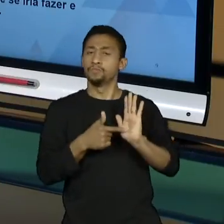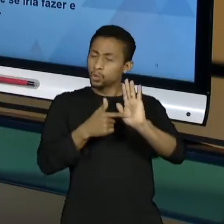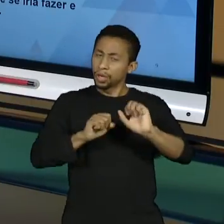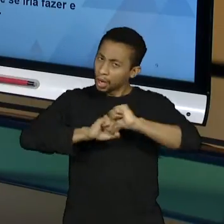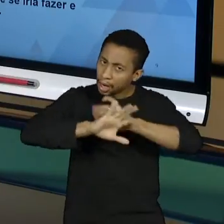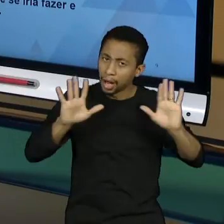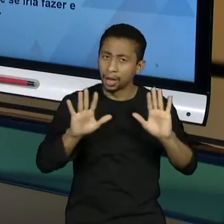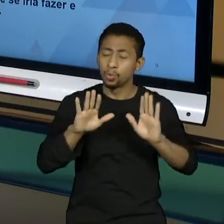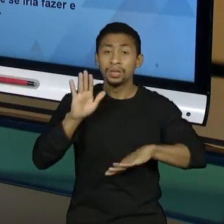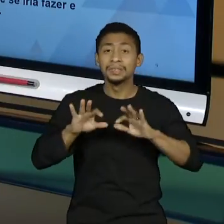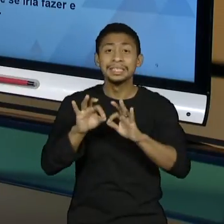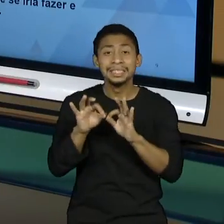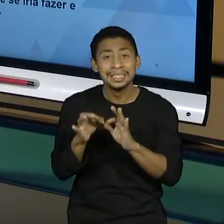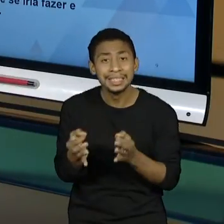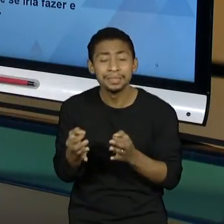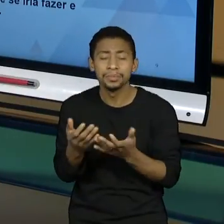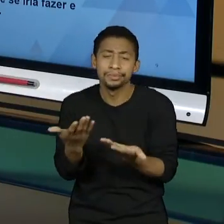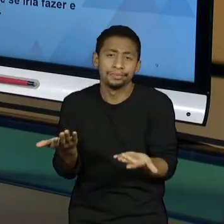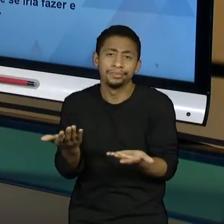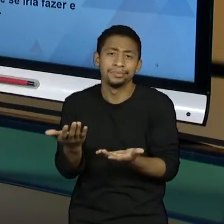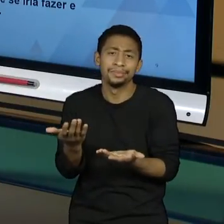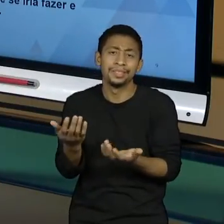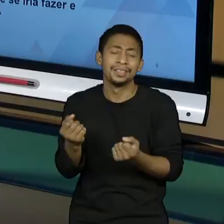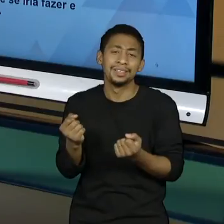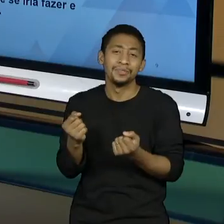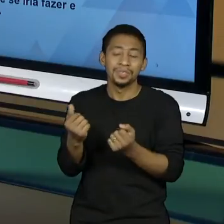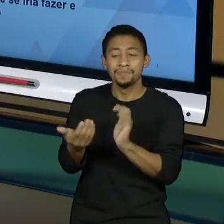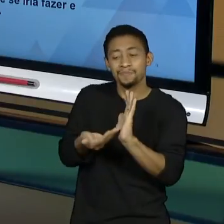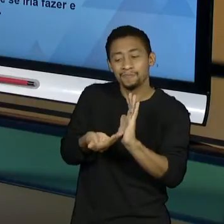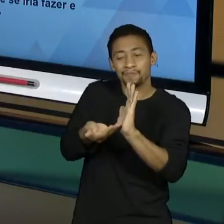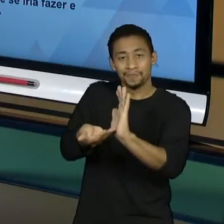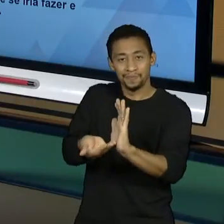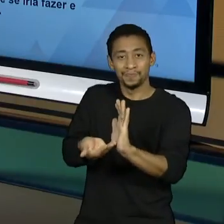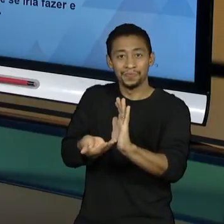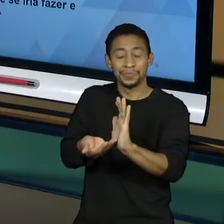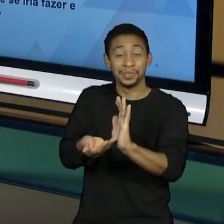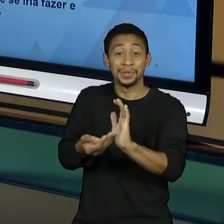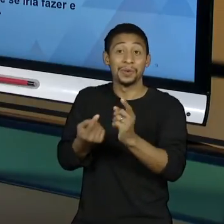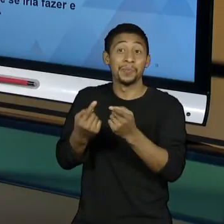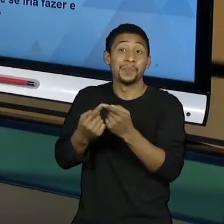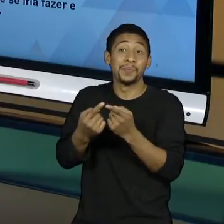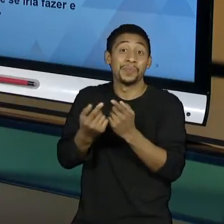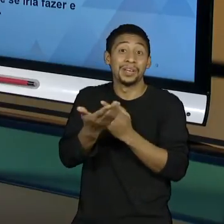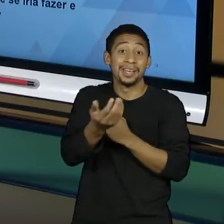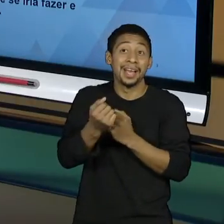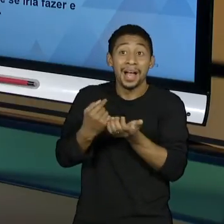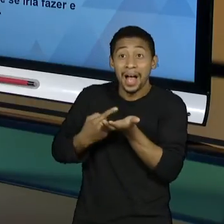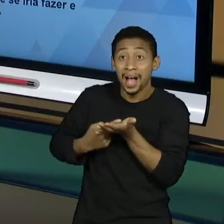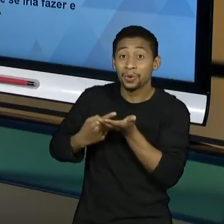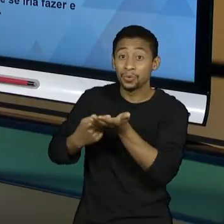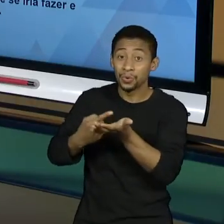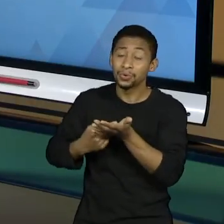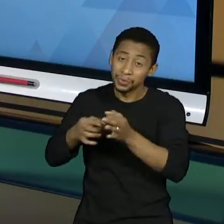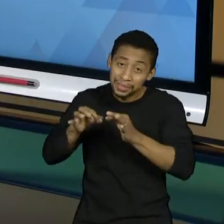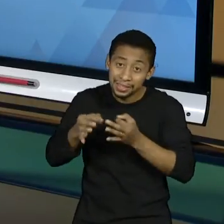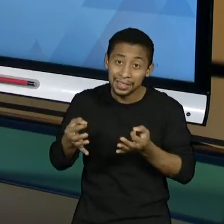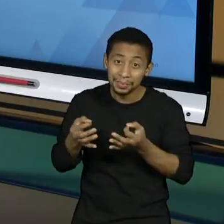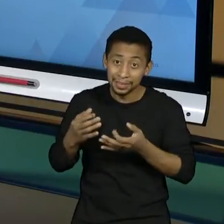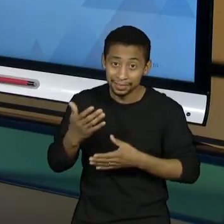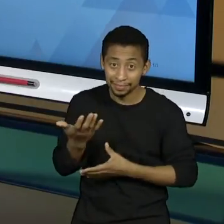SIMPLES. TUDO BEM, VOCÊ ENTREGOU UMA COISA SIMPLES PORQUE VOCÊS ACORDARAM QUE IA SER UMA COISA SIMPLES. ESTÁ CERTO?